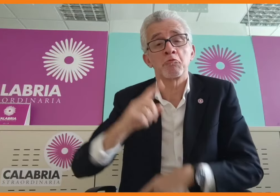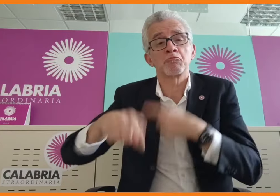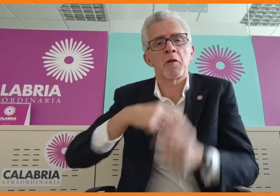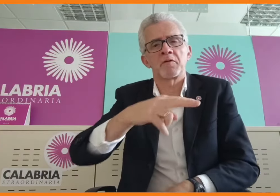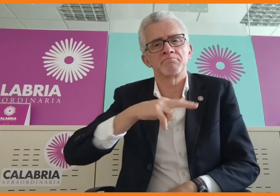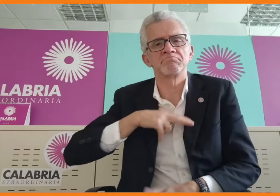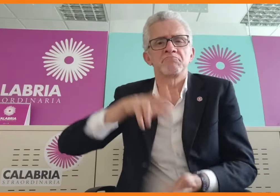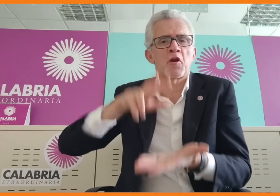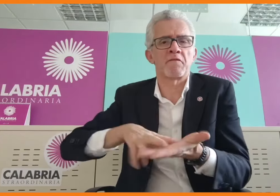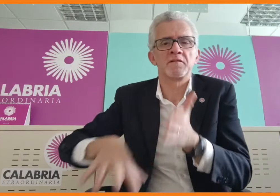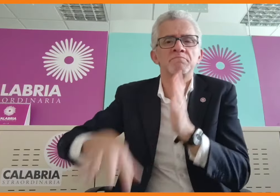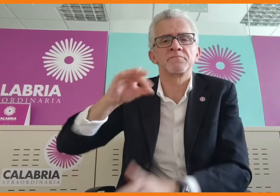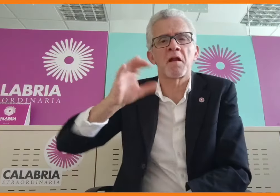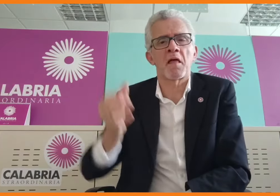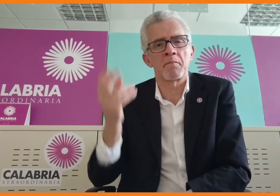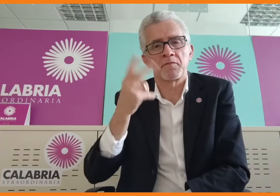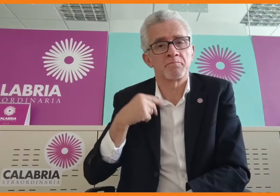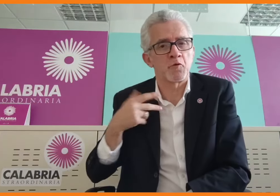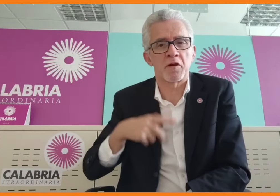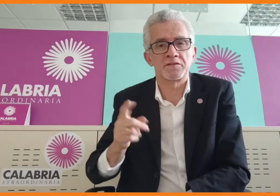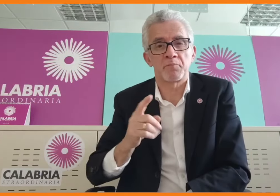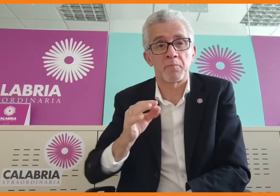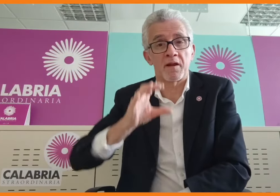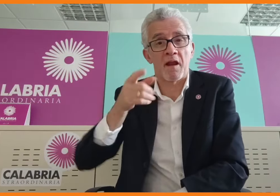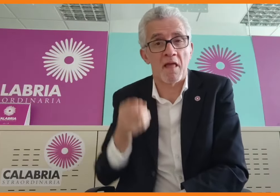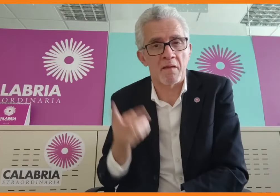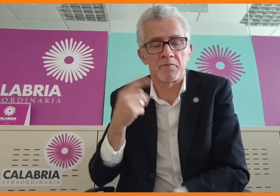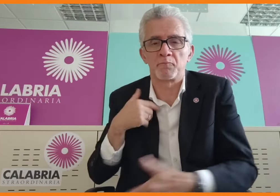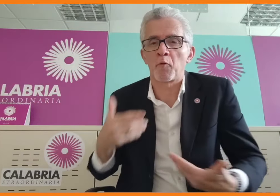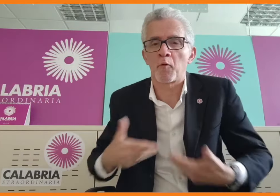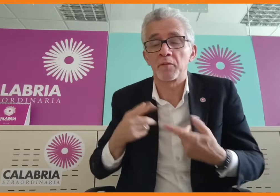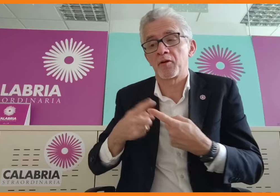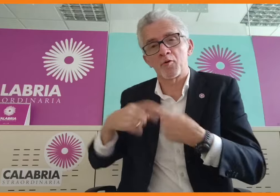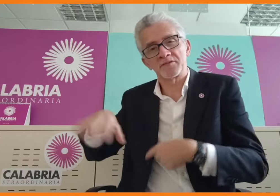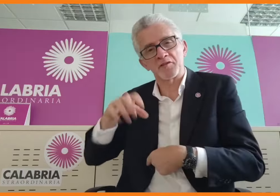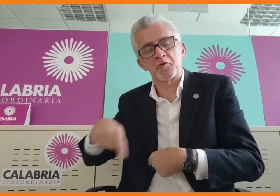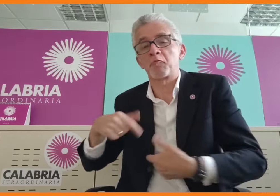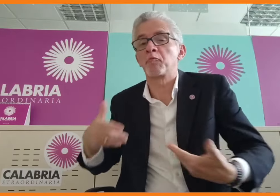Successivamente ci è stato comunicato che era stata selezionata proprio la Calabria, non ce lo aspettavamo che venisse scelta proprio la nostra regione.